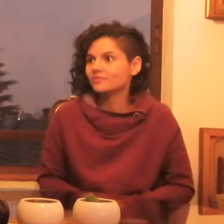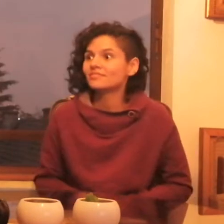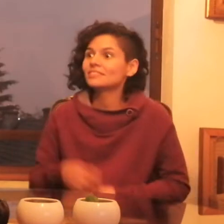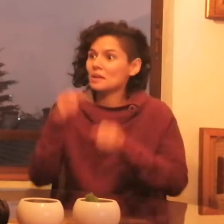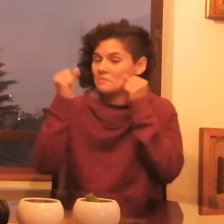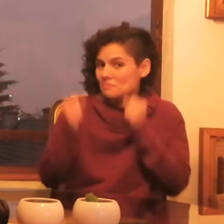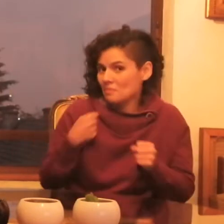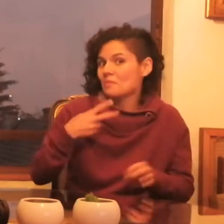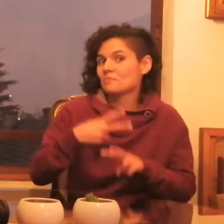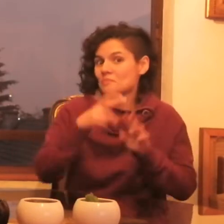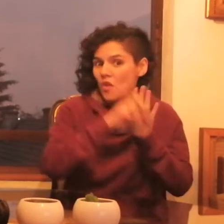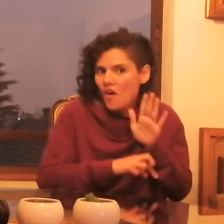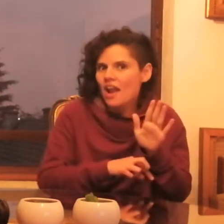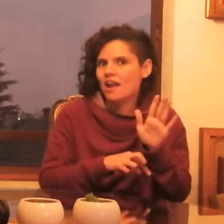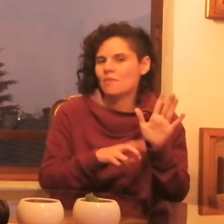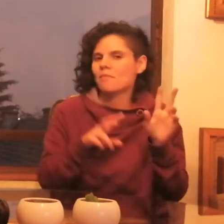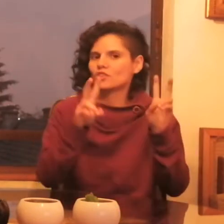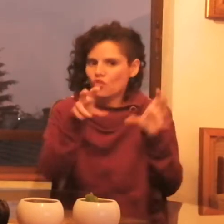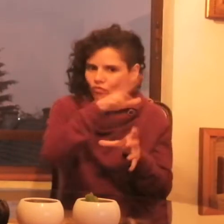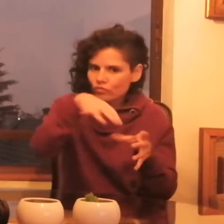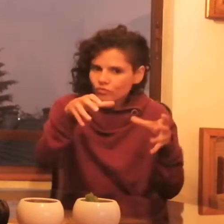dentro de la escena musical - uy que buena sería -